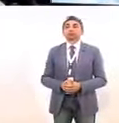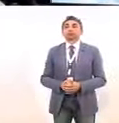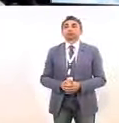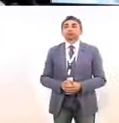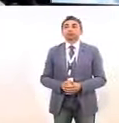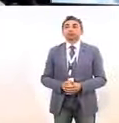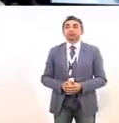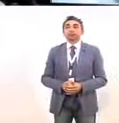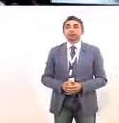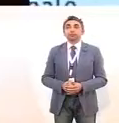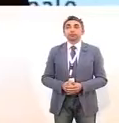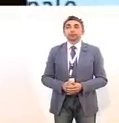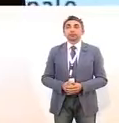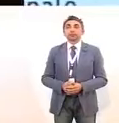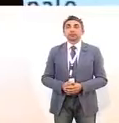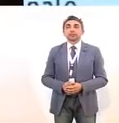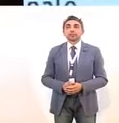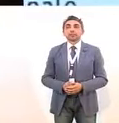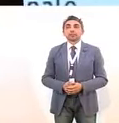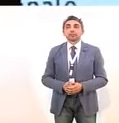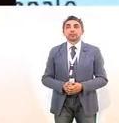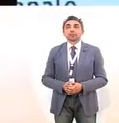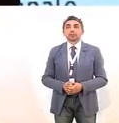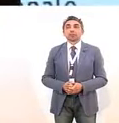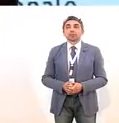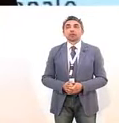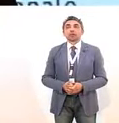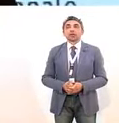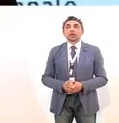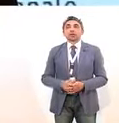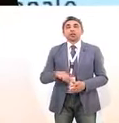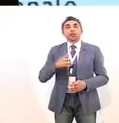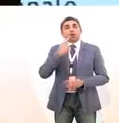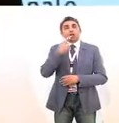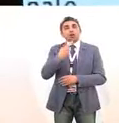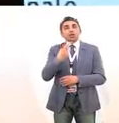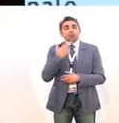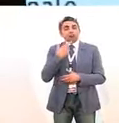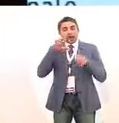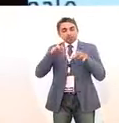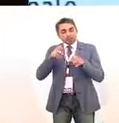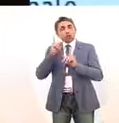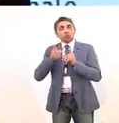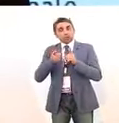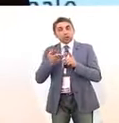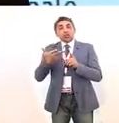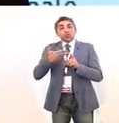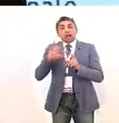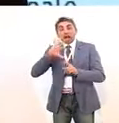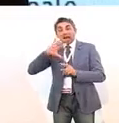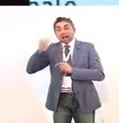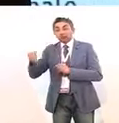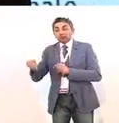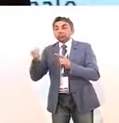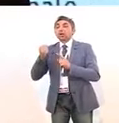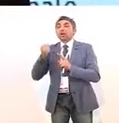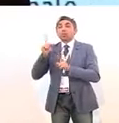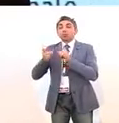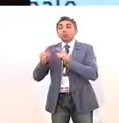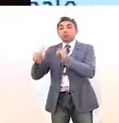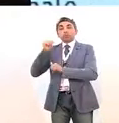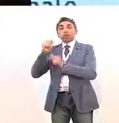Lo voglio dire perché accanto all’impegno politico c’è un impegno pre-politico. È